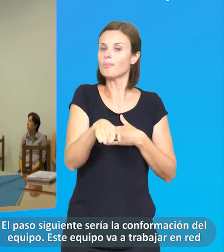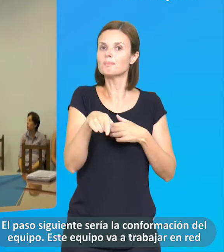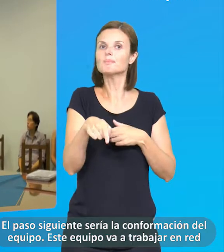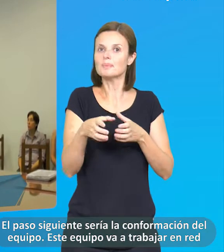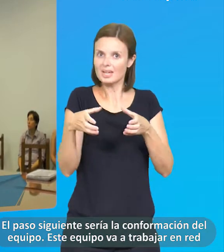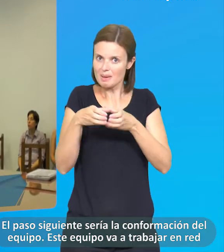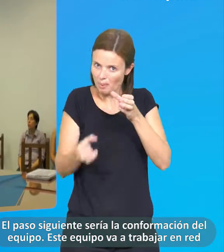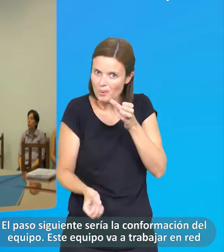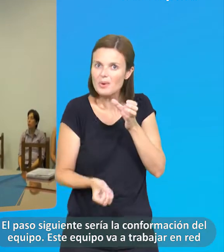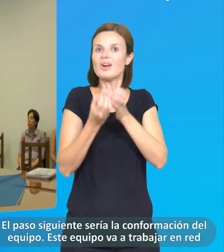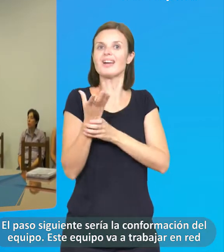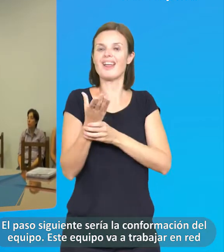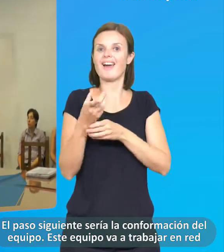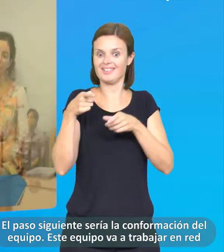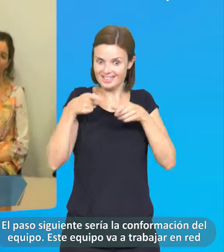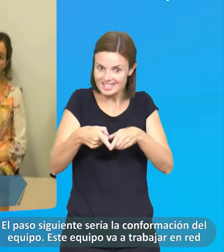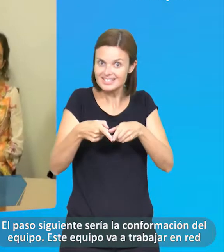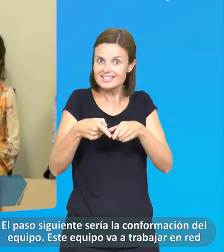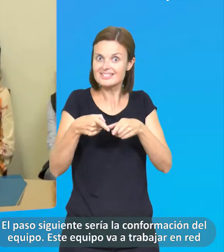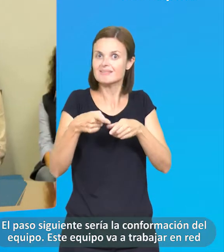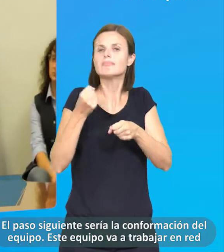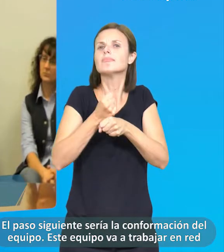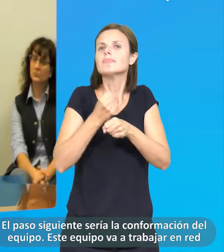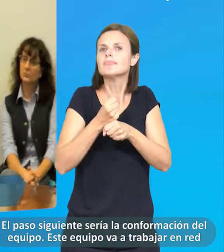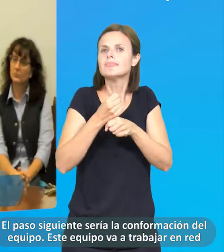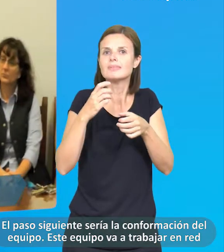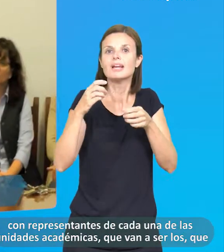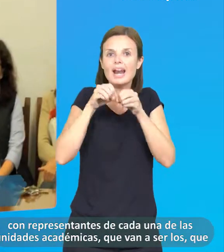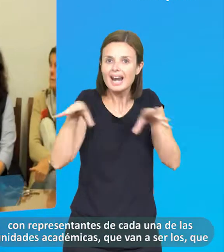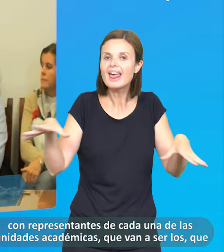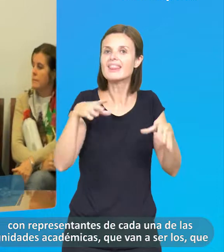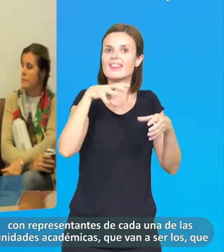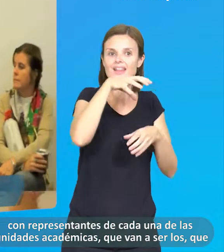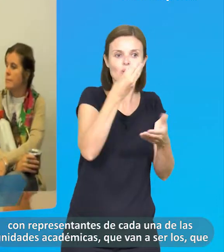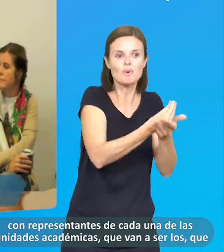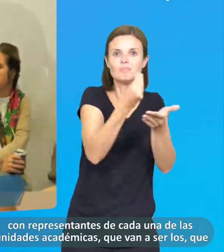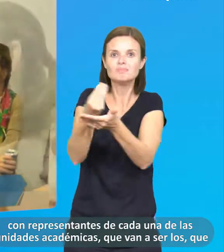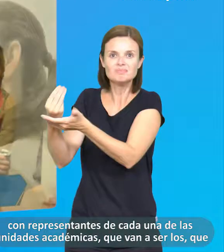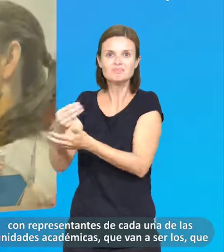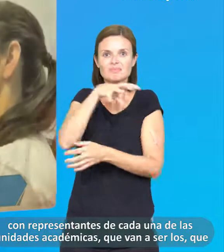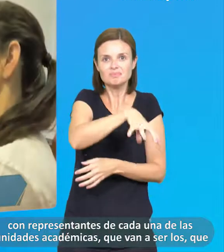equipo, que este equipo va a trabajar en red con representantes de cada una de las Unidades